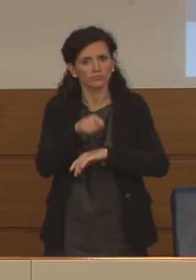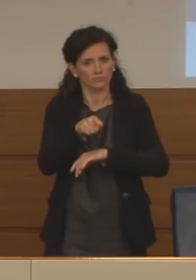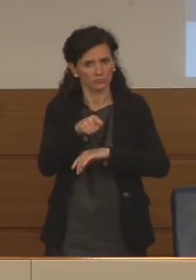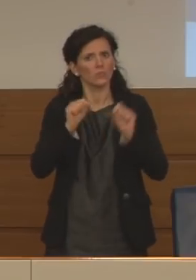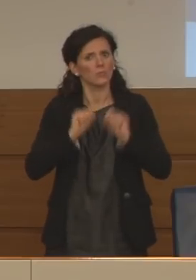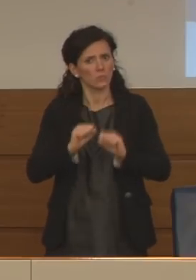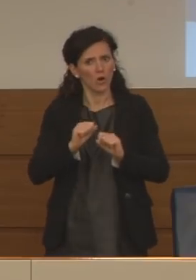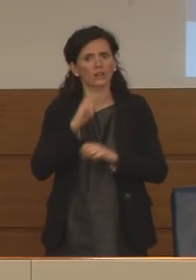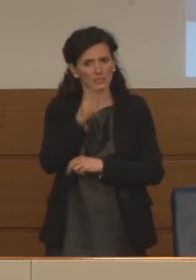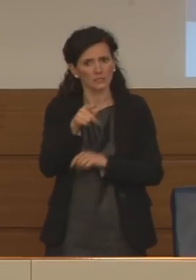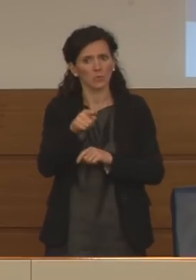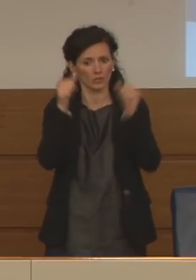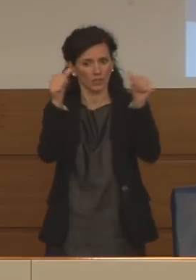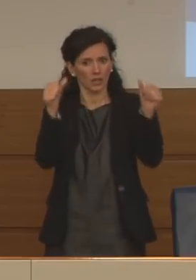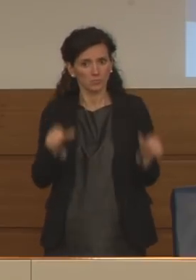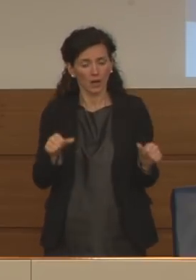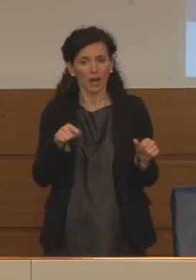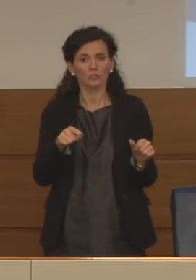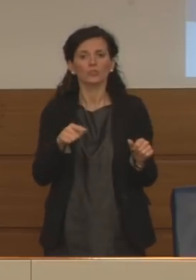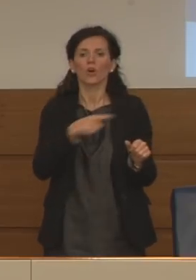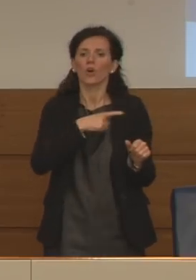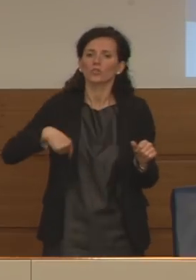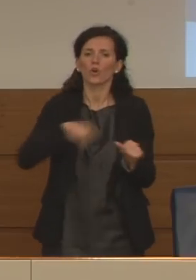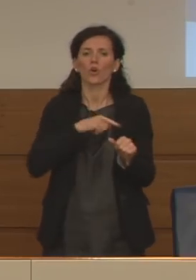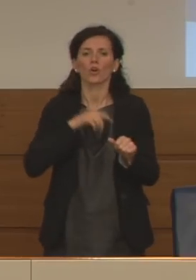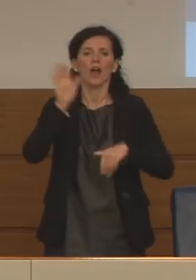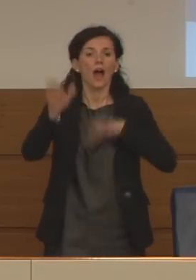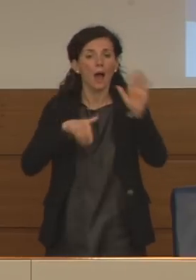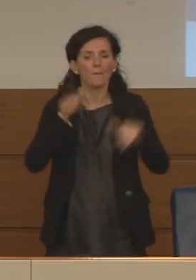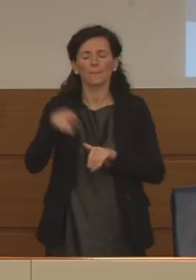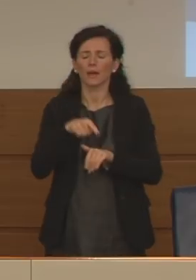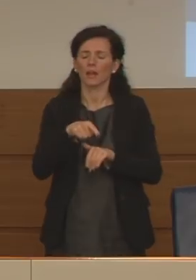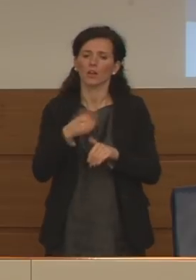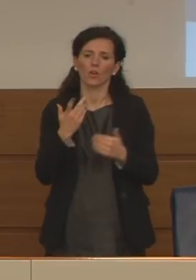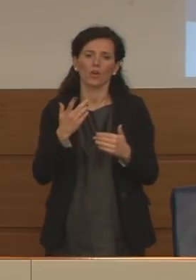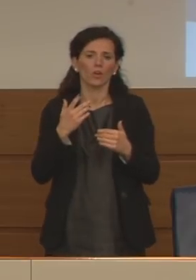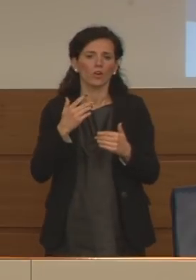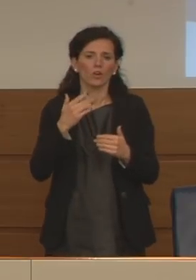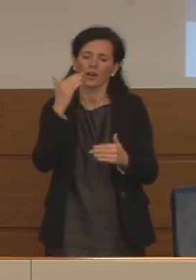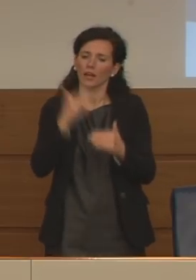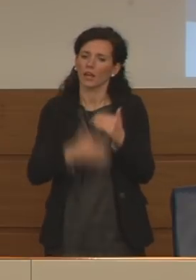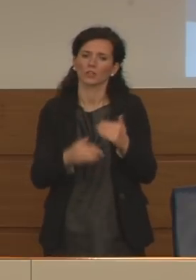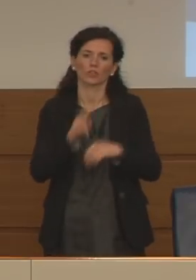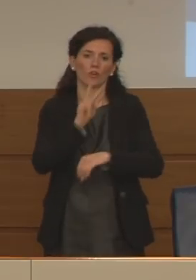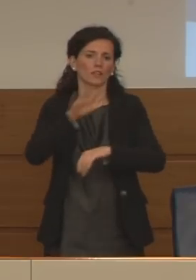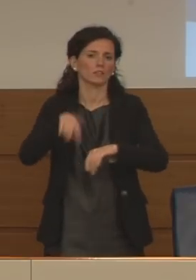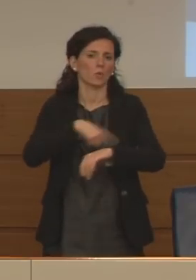che abbiamo la necessità che questa risposta avvenga in 24 ore. Sarà possibile